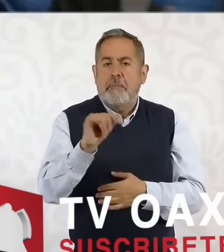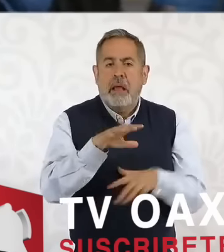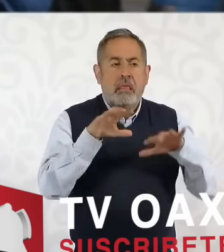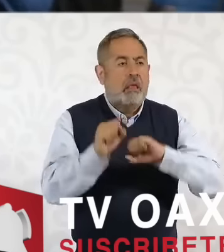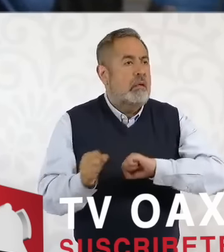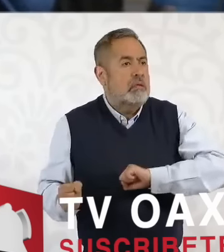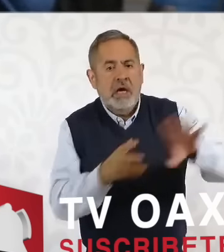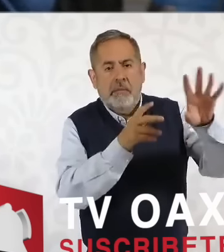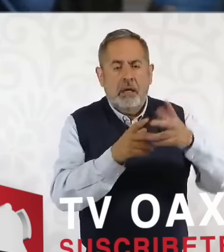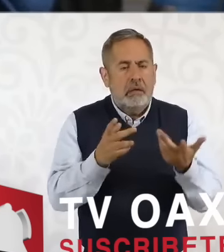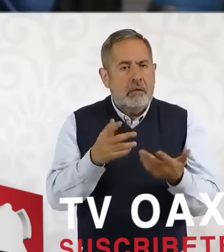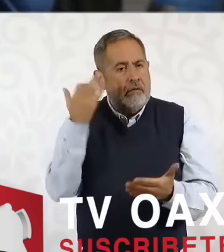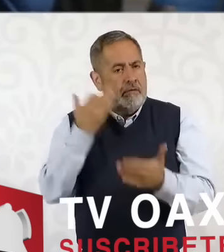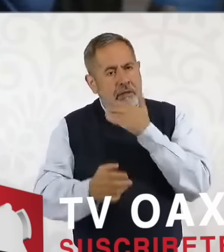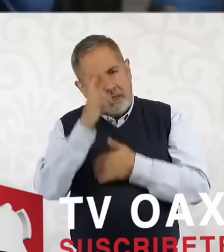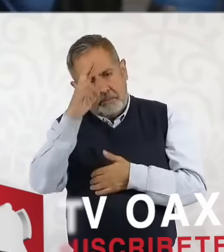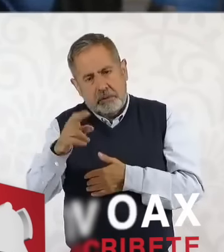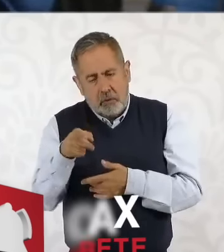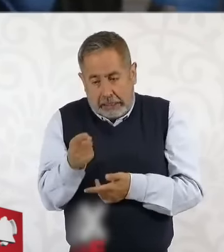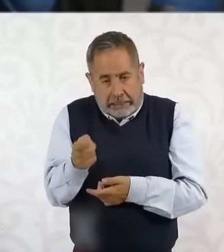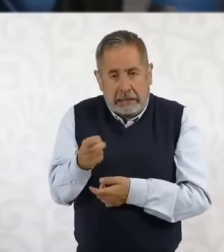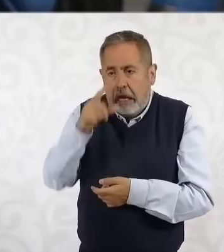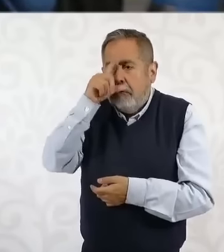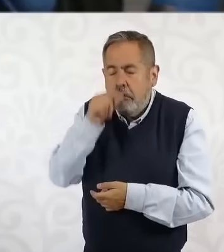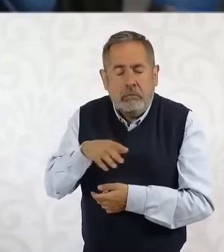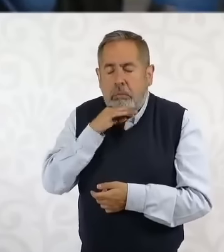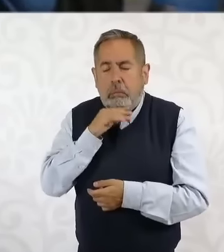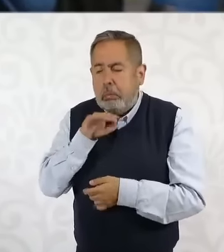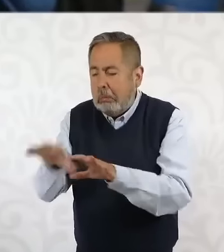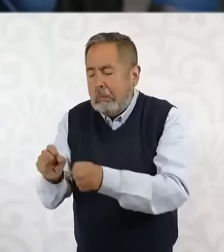soberanía. ¿Cómo afectan este tipo de fallas, esta estrategia y esta posición del gobierno de México?